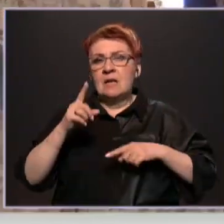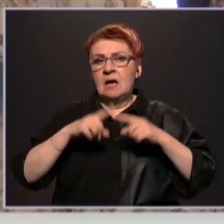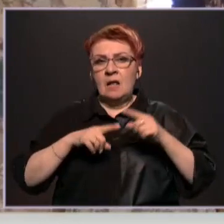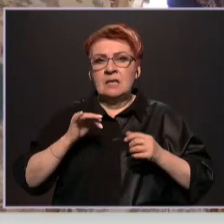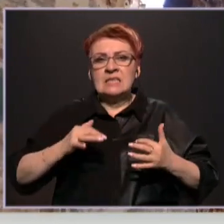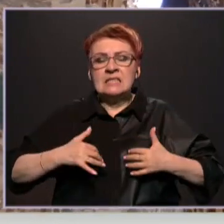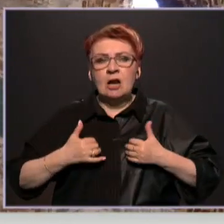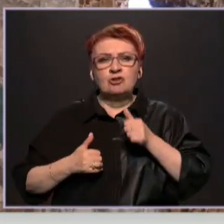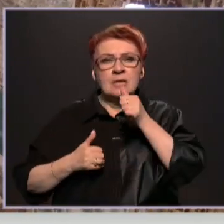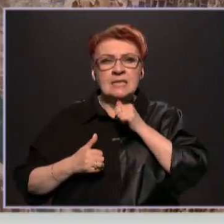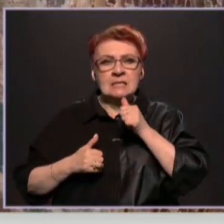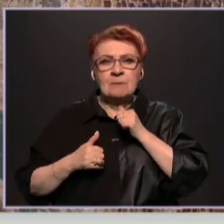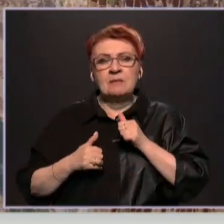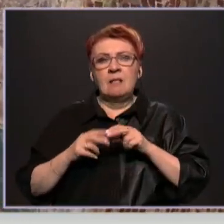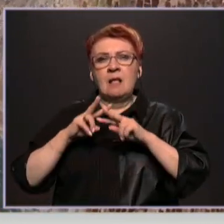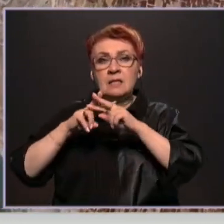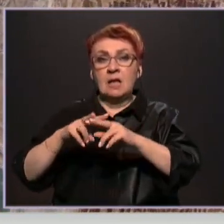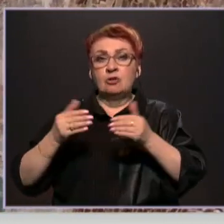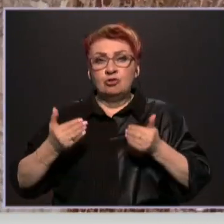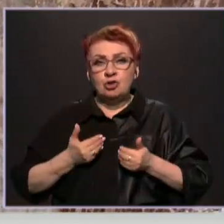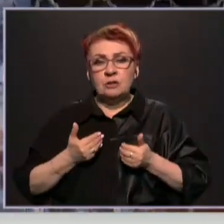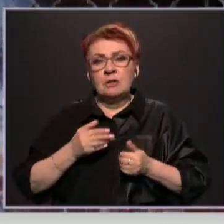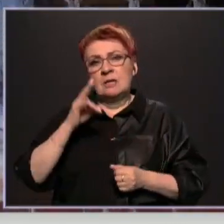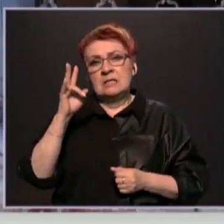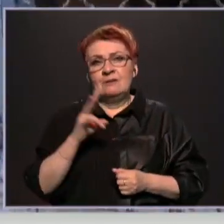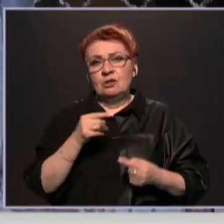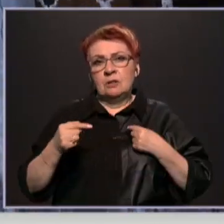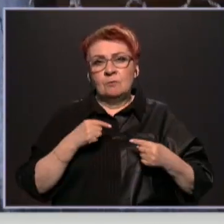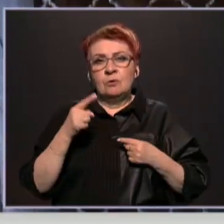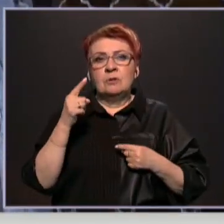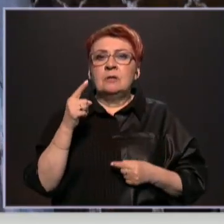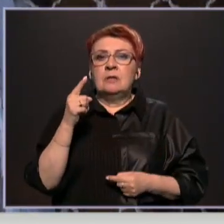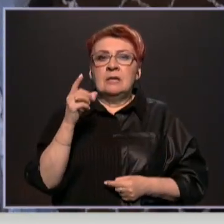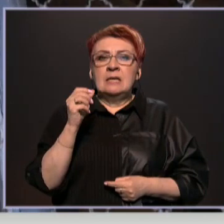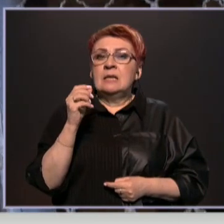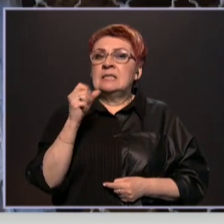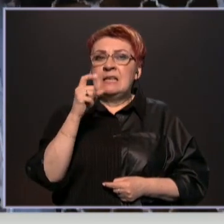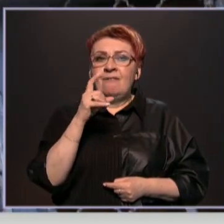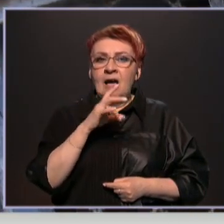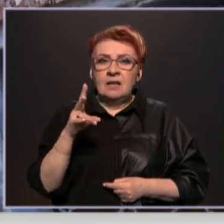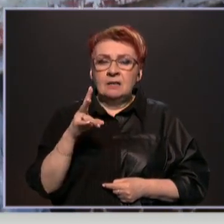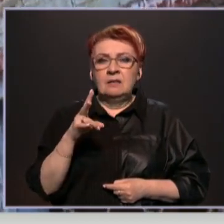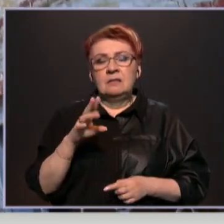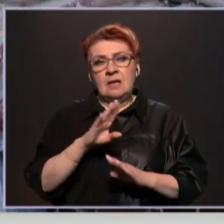страшных испытаний лагерной жизни священномученик Сергий заварен скончался через полгода после